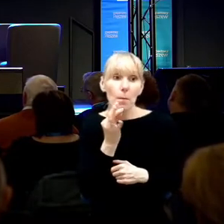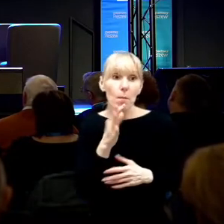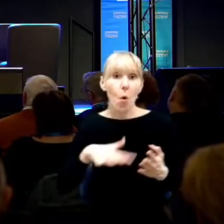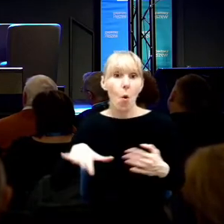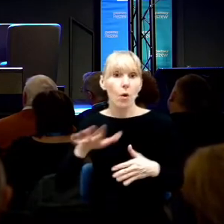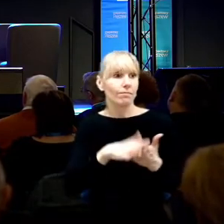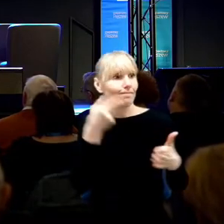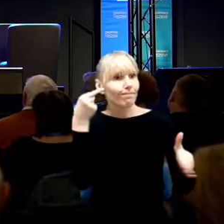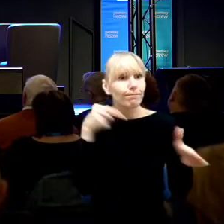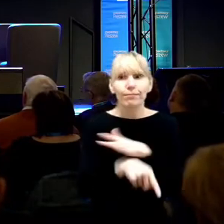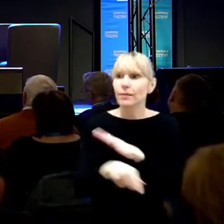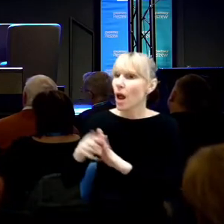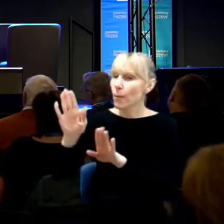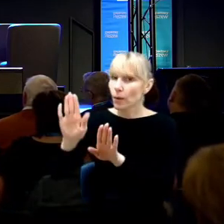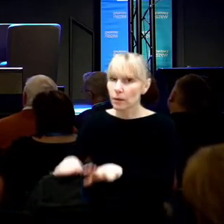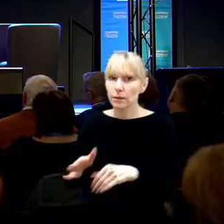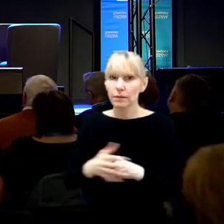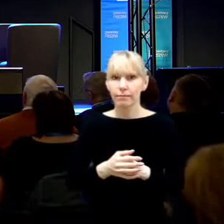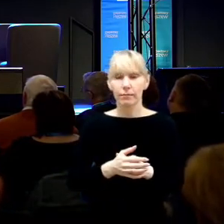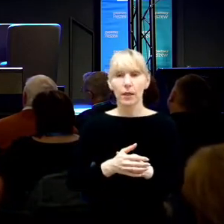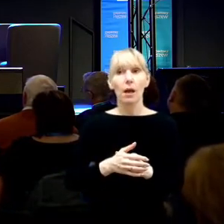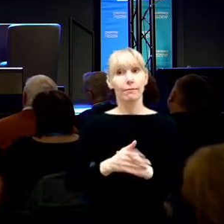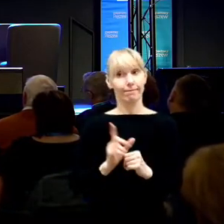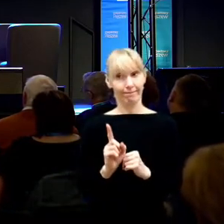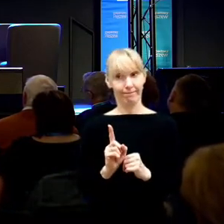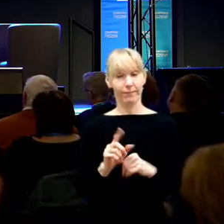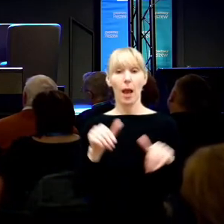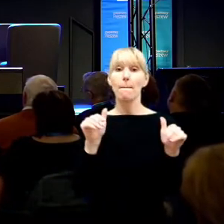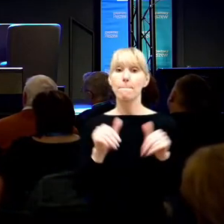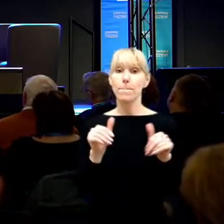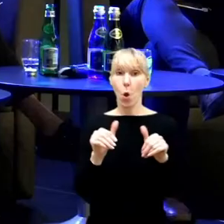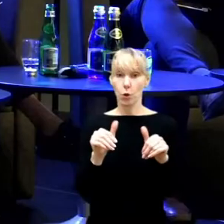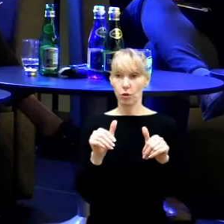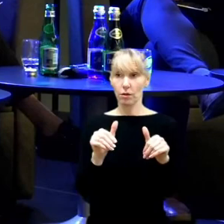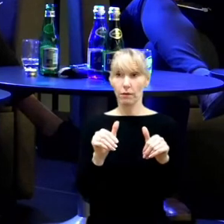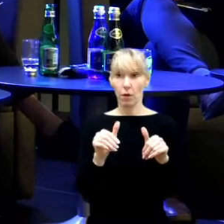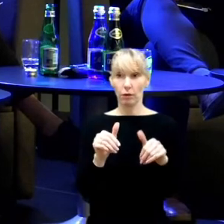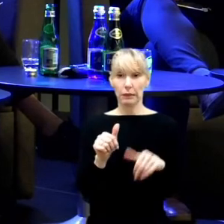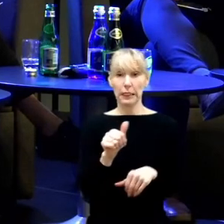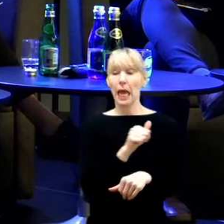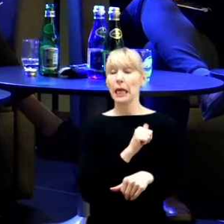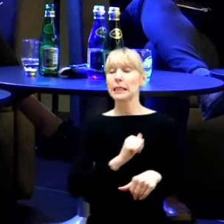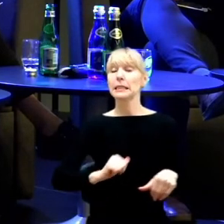Możliwość samorealizacji. Konglomerat tych wszystkich rzeczy, nie pojedyncza rzecz.